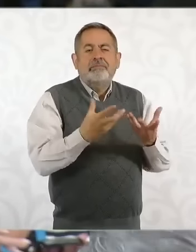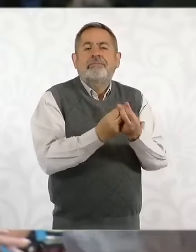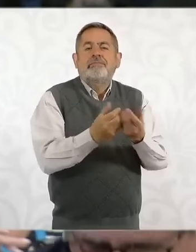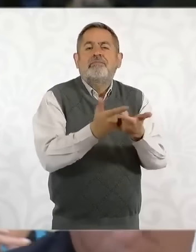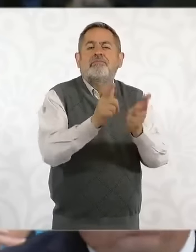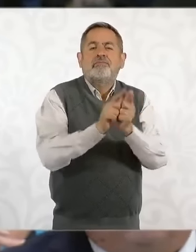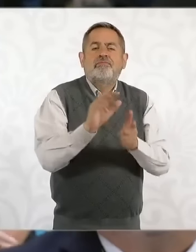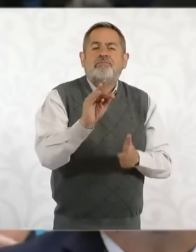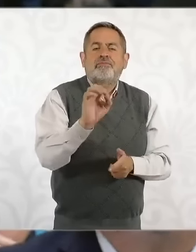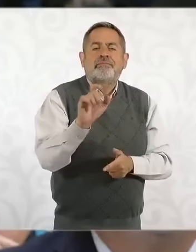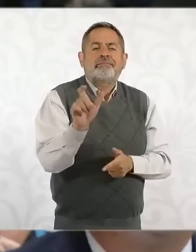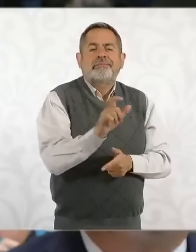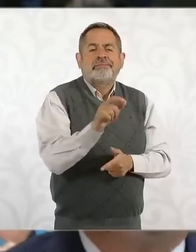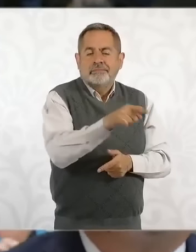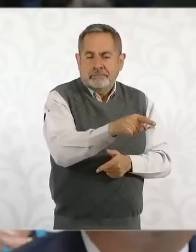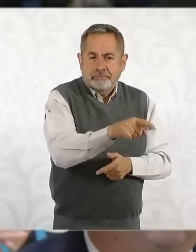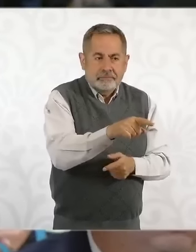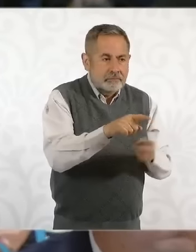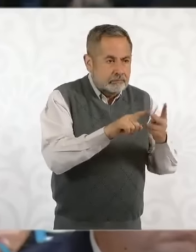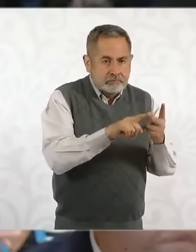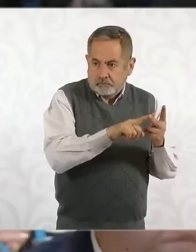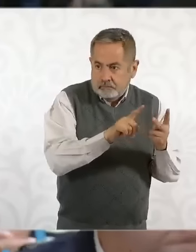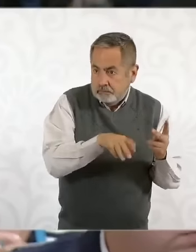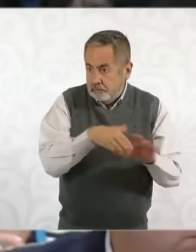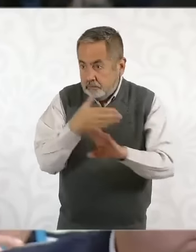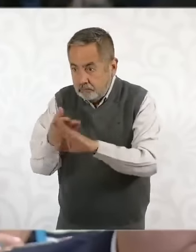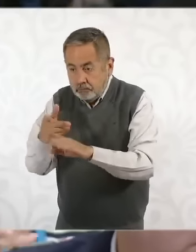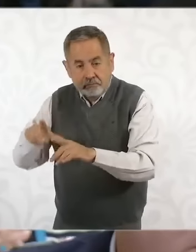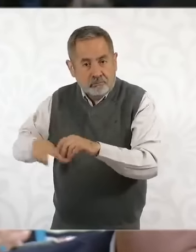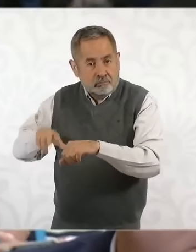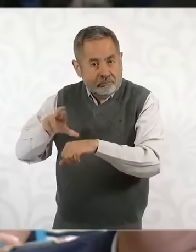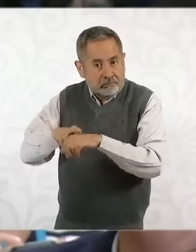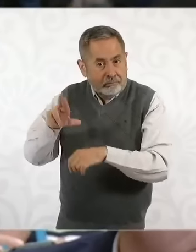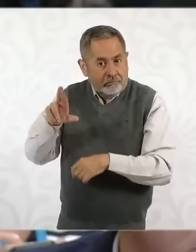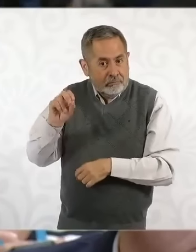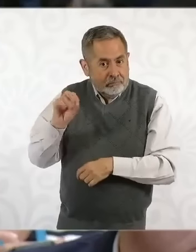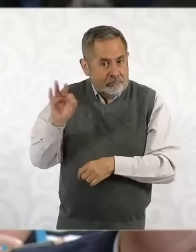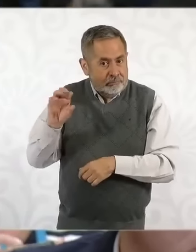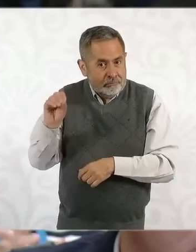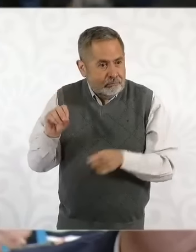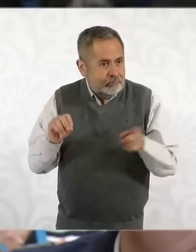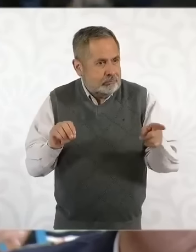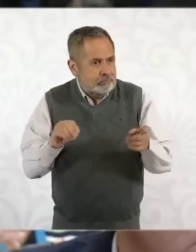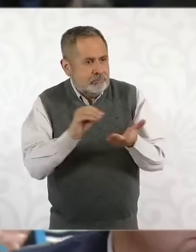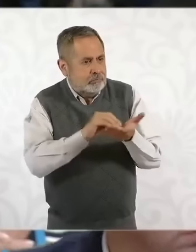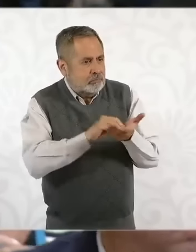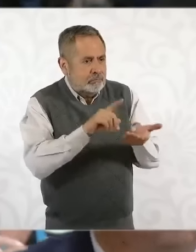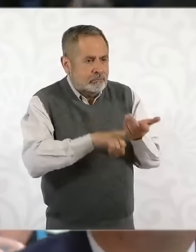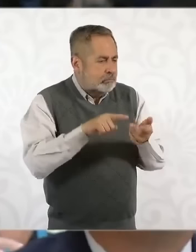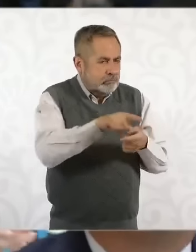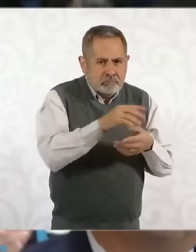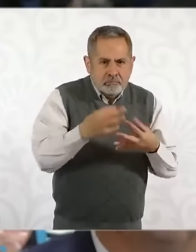Chapo en 1993 en contra del exgobnador eh Rufapel, eh pues sería pues importante tal vez que la